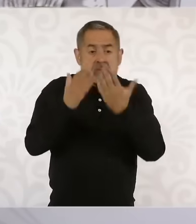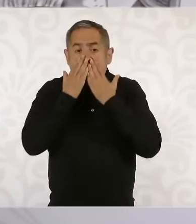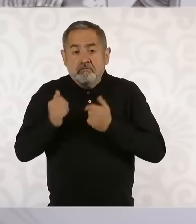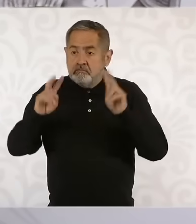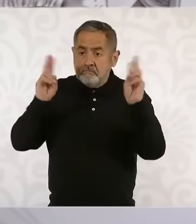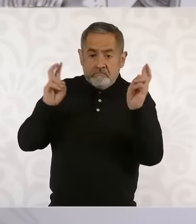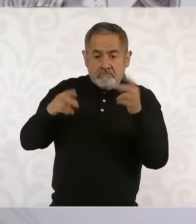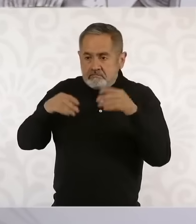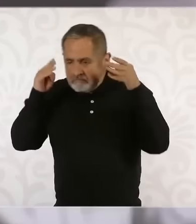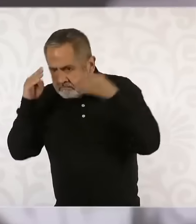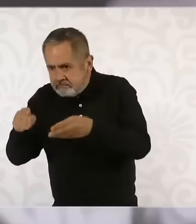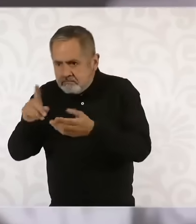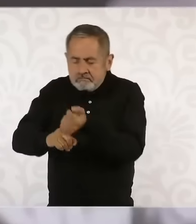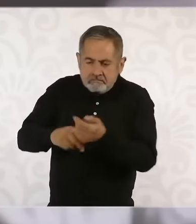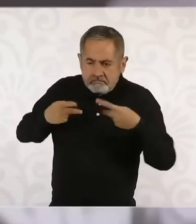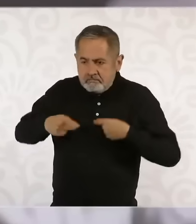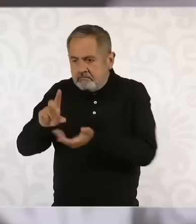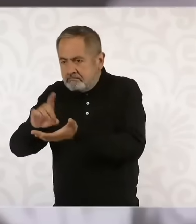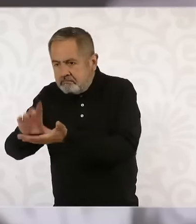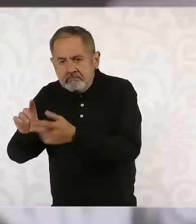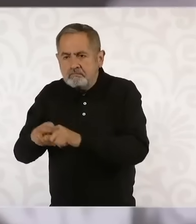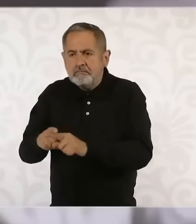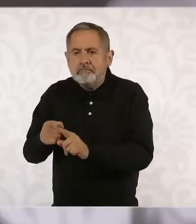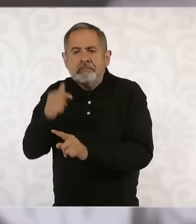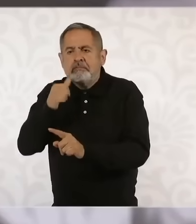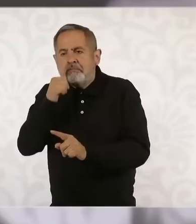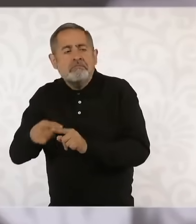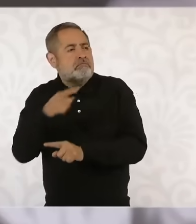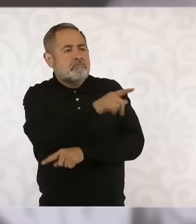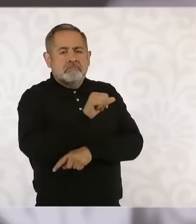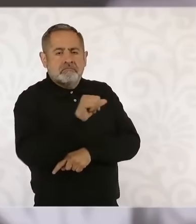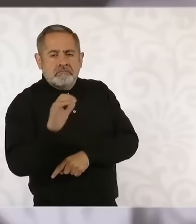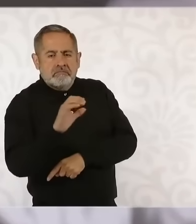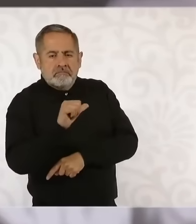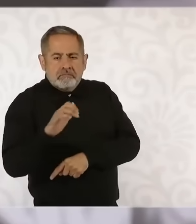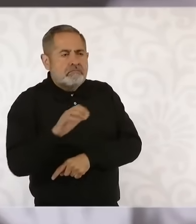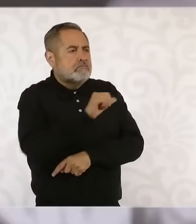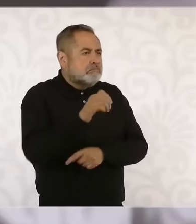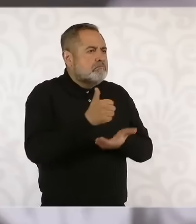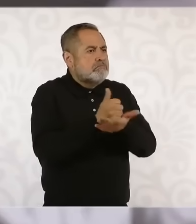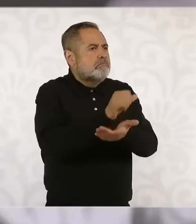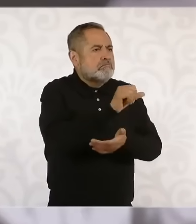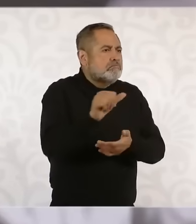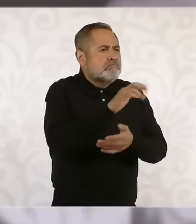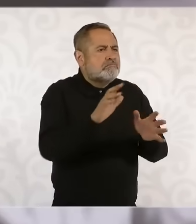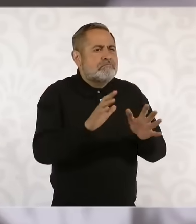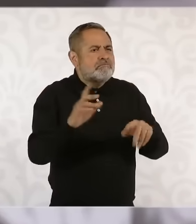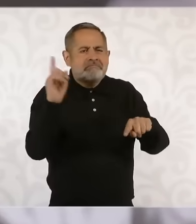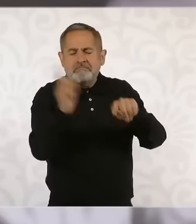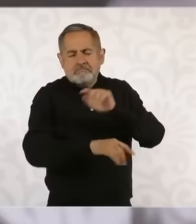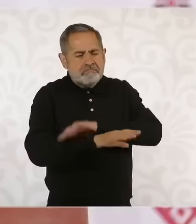y lo suplía la sociedad civil. Por eso es el único programa eh de todo el gobierno donde sí tenemos